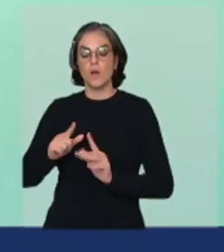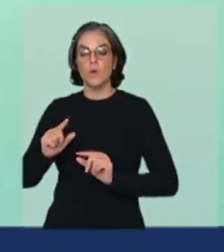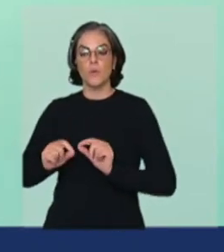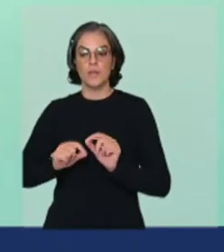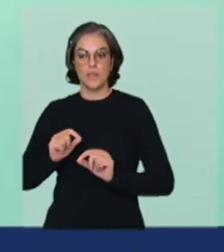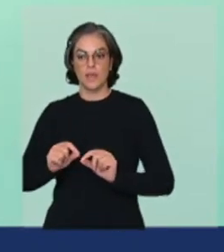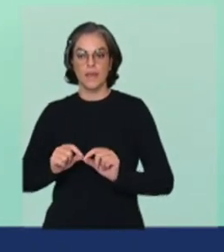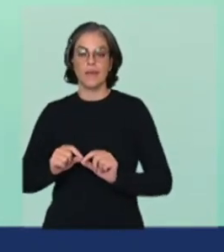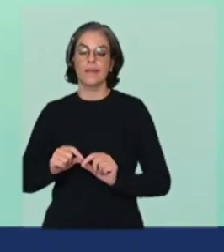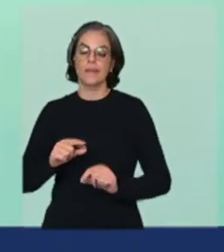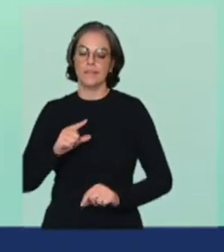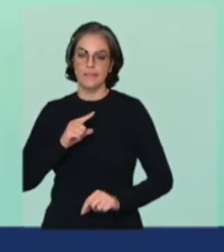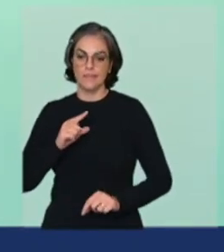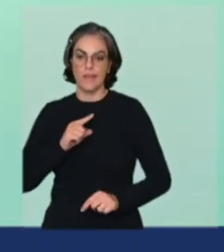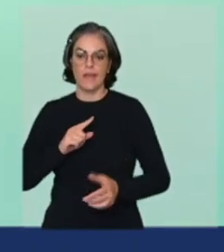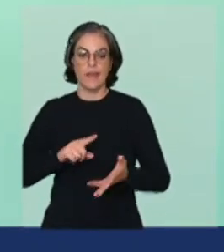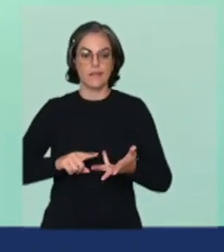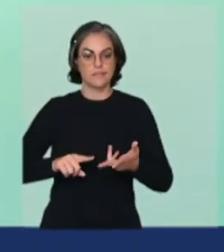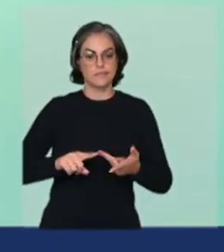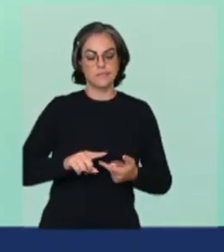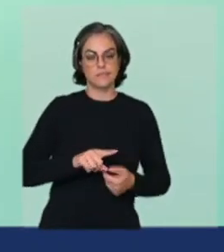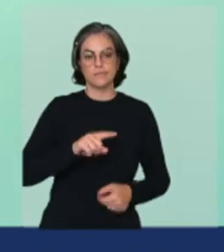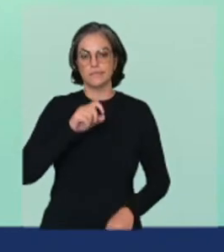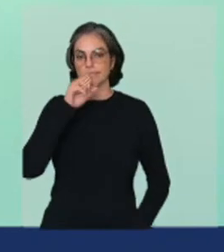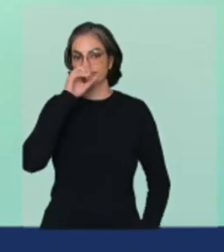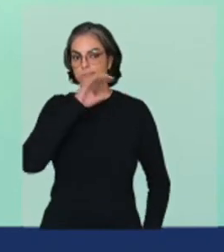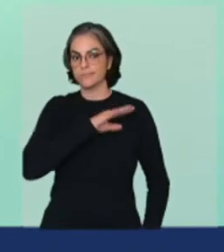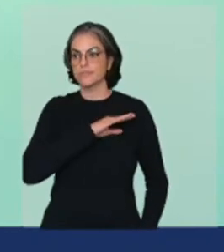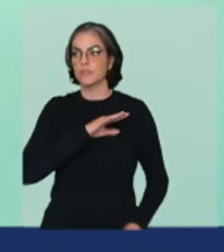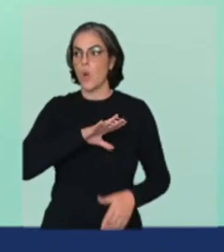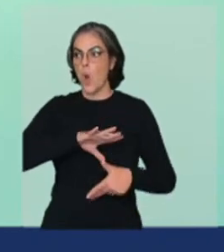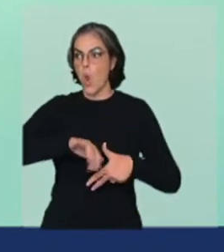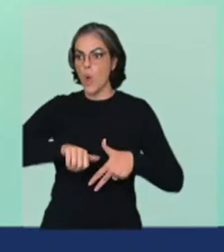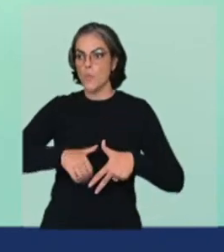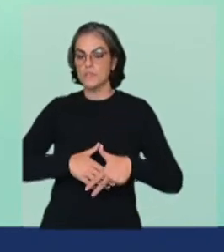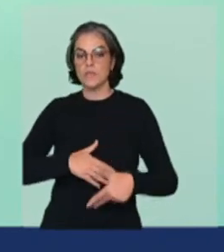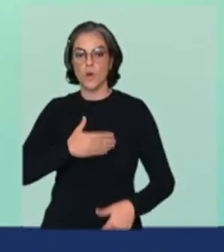DIANTE DE ESCÂNDALOS DE CORRUPÇÃO, ENVOLVENDO FIGURAS DO GOVERNO NA ÁREA